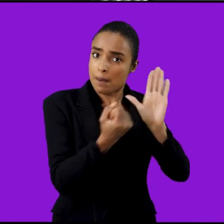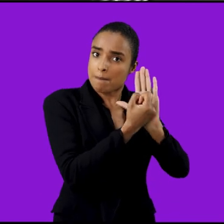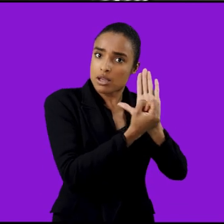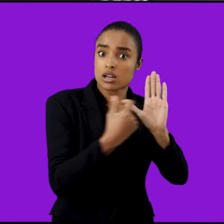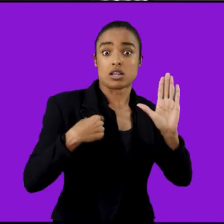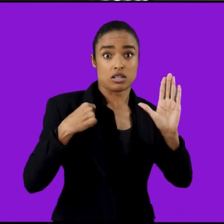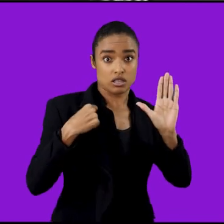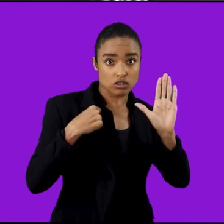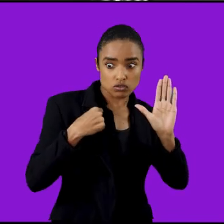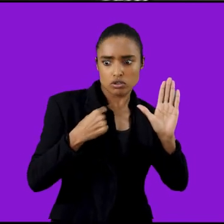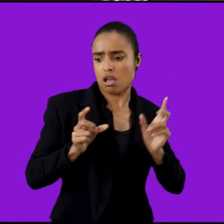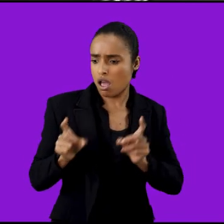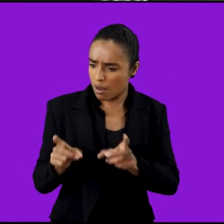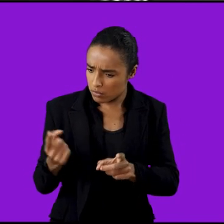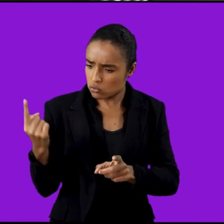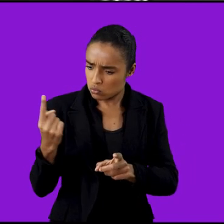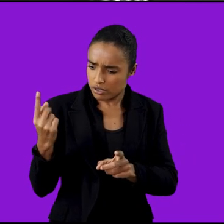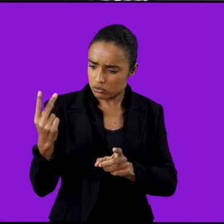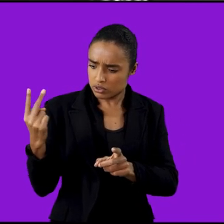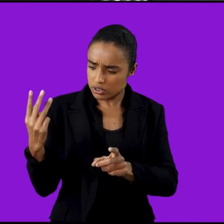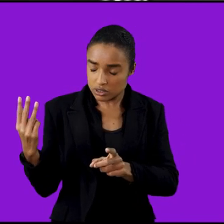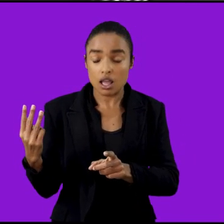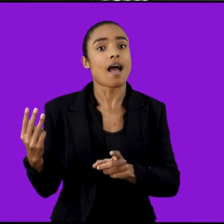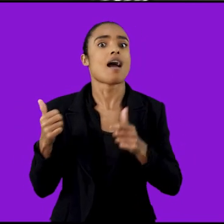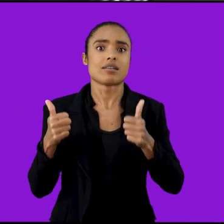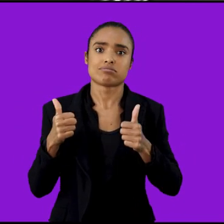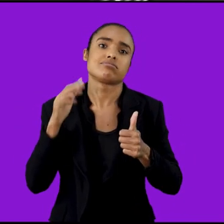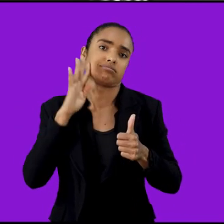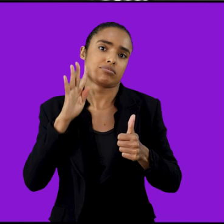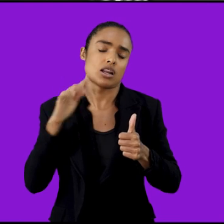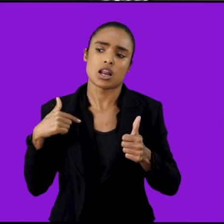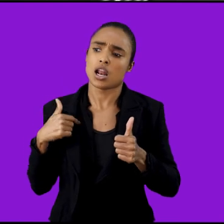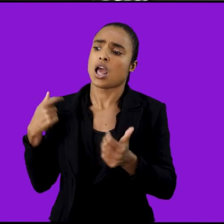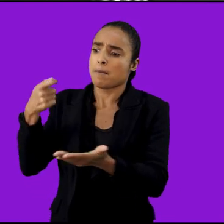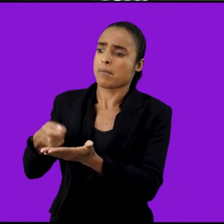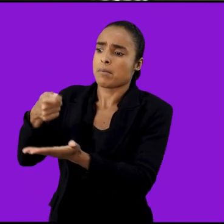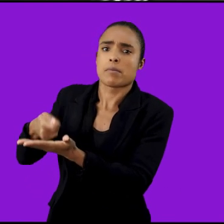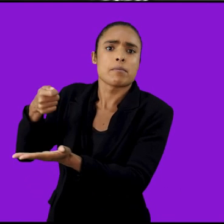minha marca de camiseta, vendi uma, vendi duas, cara que legal vou investir mais, tô